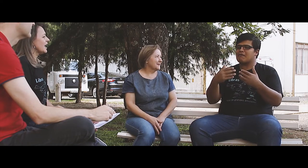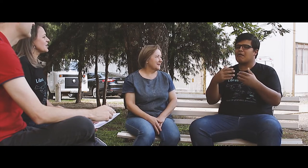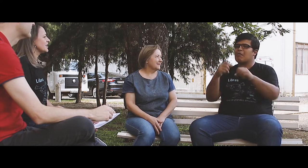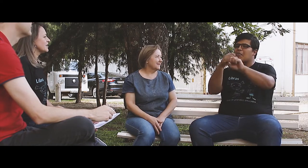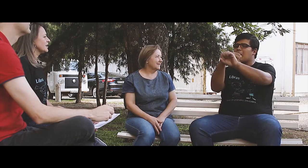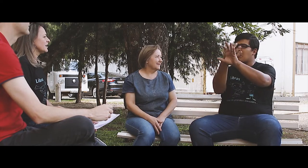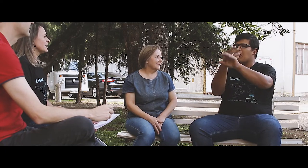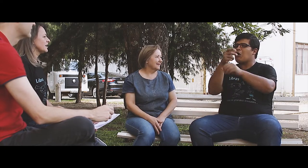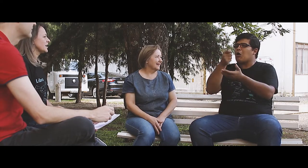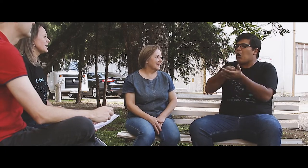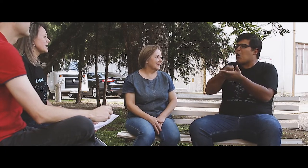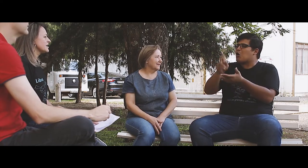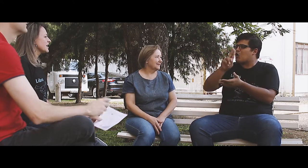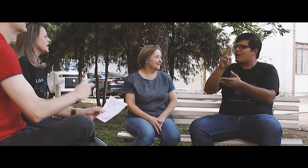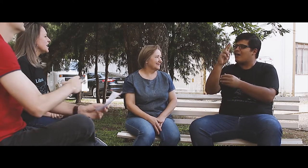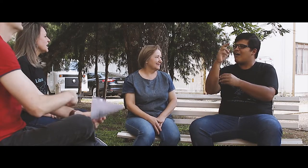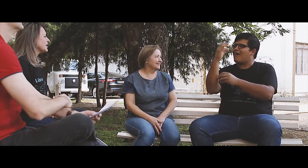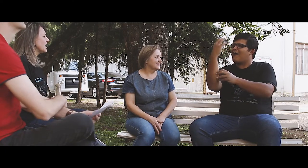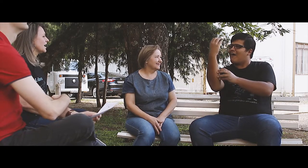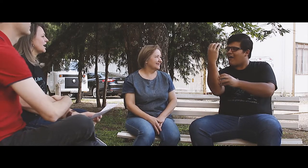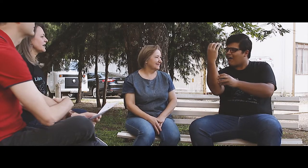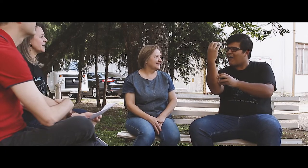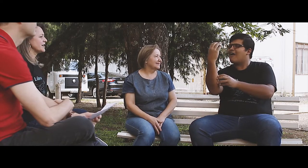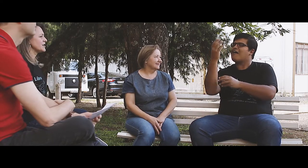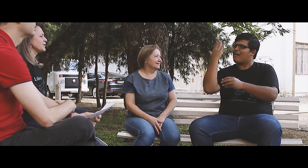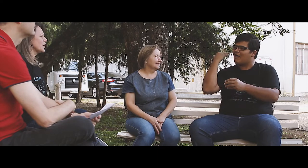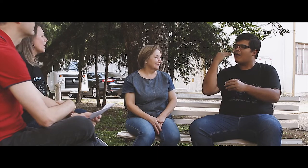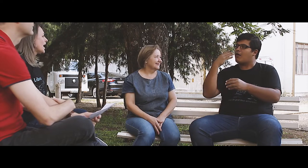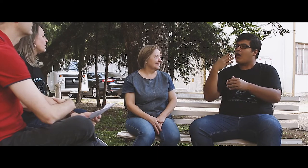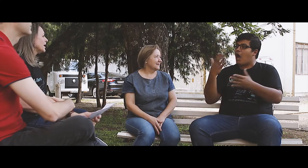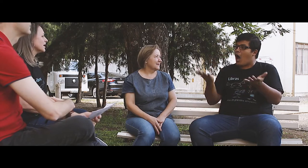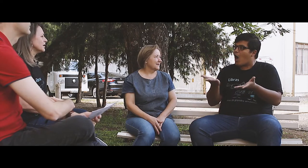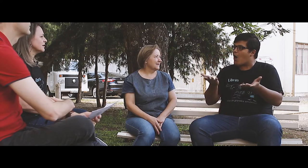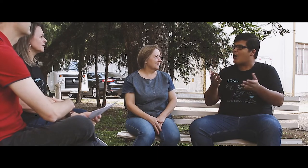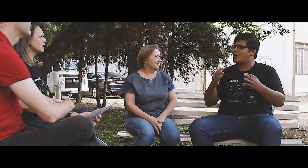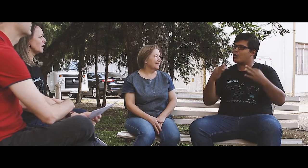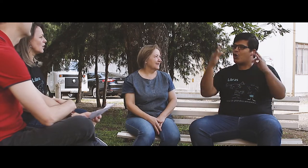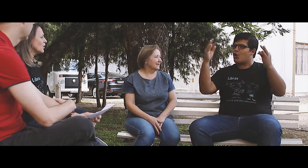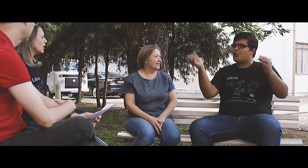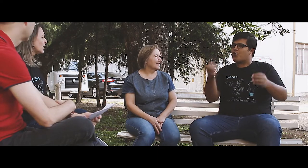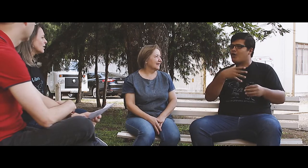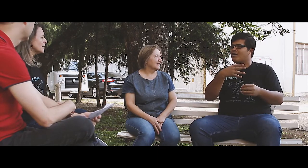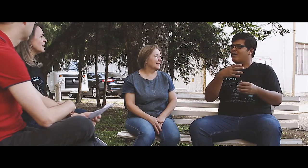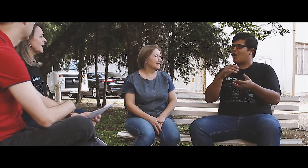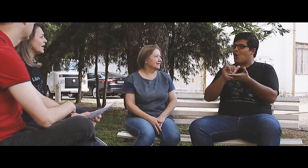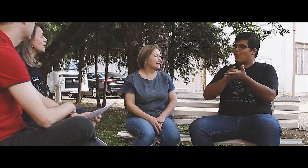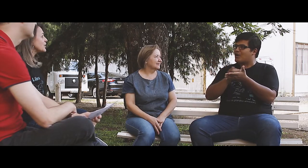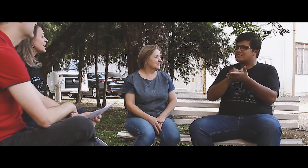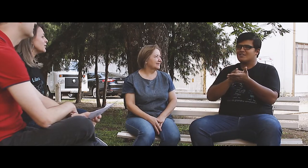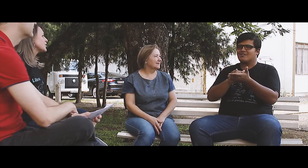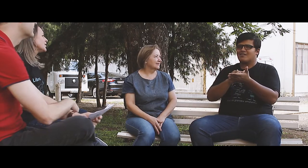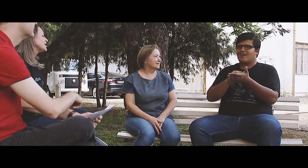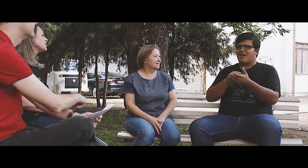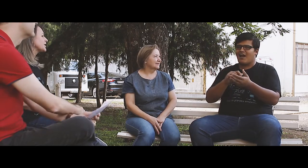A gente através da escrita, através de uma webcam né... hoje não, hoje nós temos a